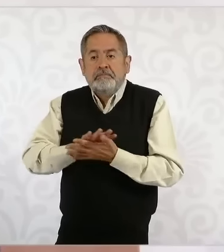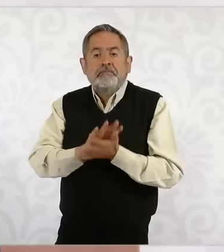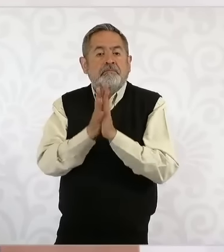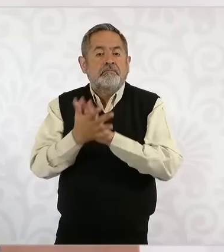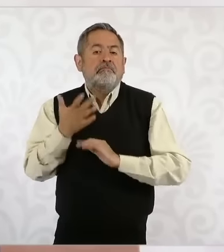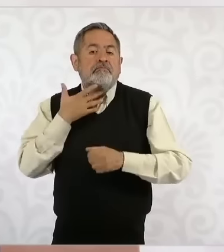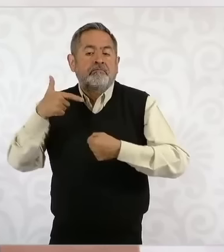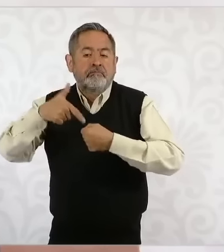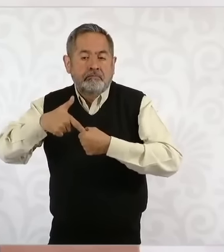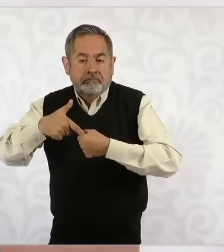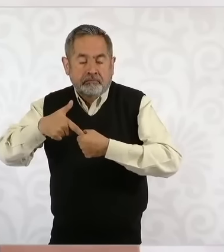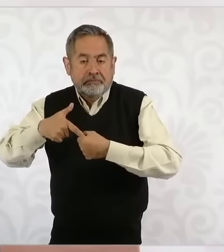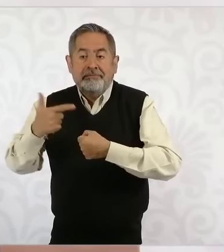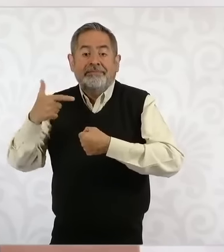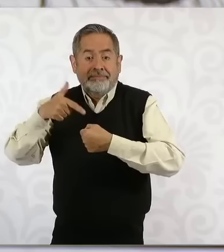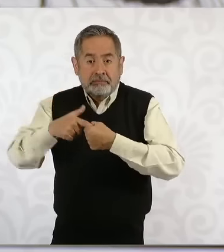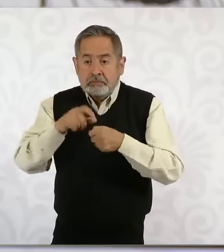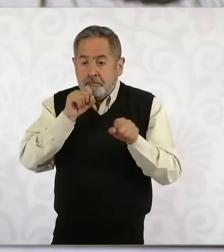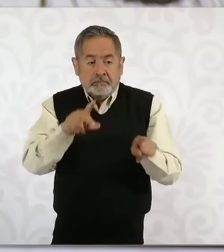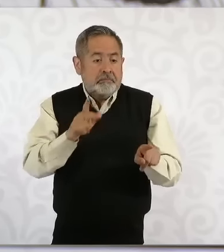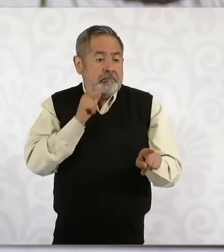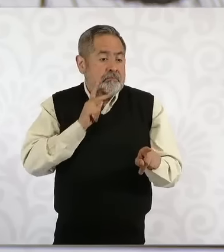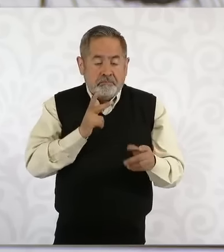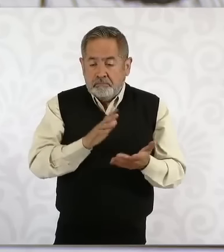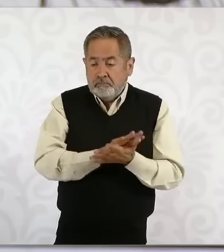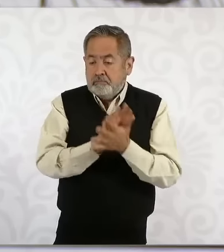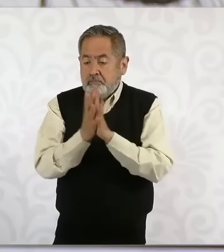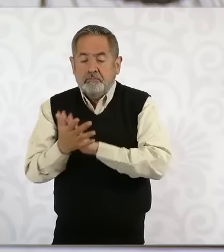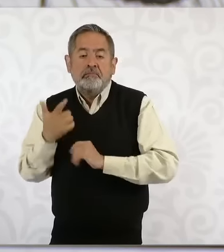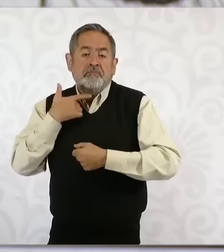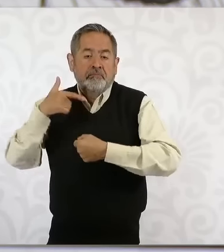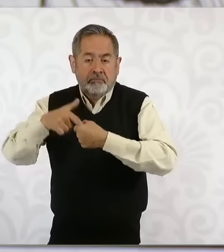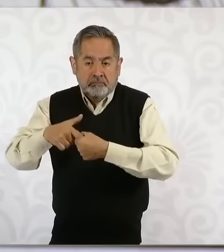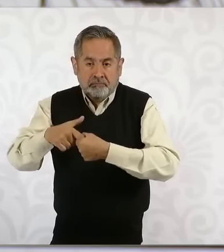producir más gasolina con el mismo petróleo, pues reduces el combustio, que es, digamos,